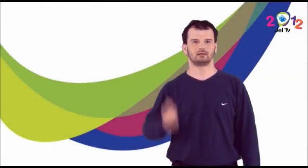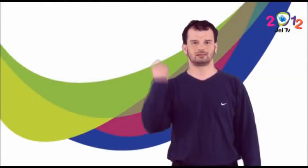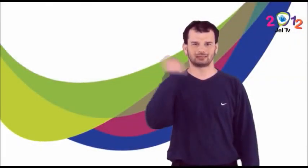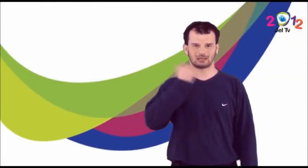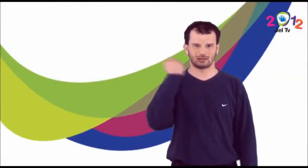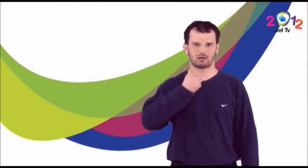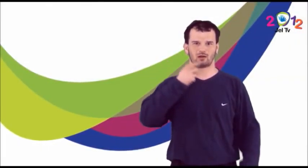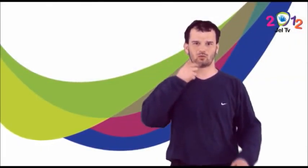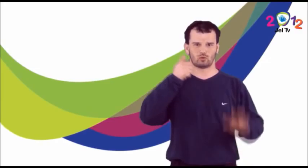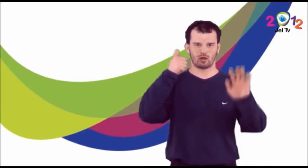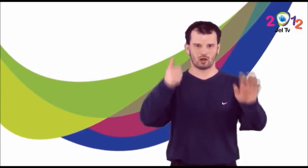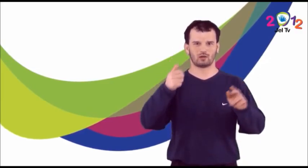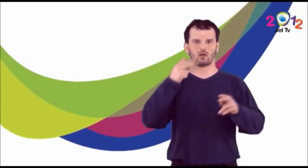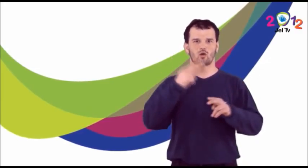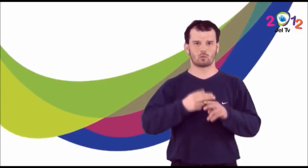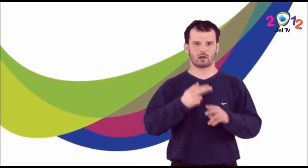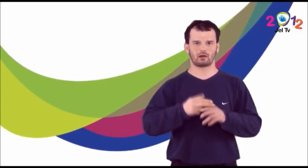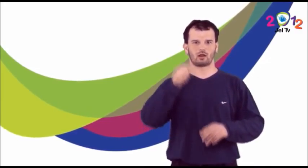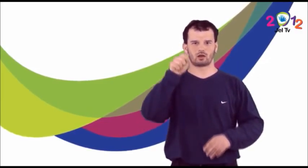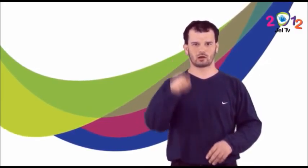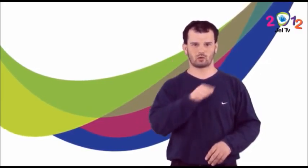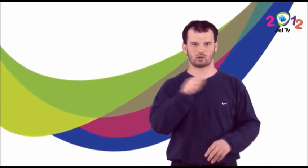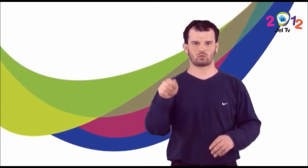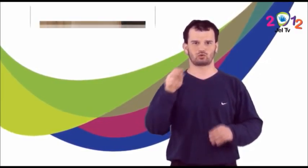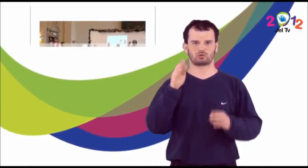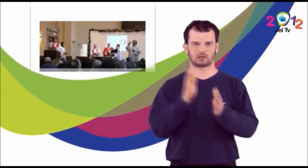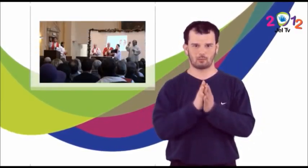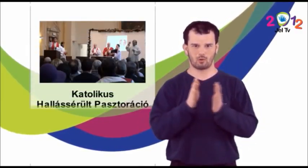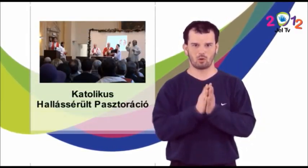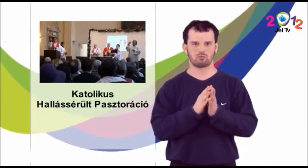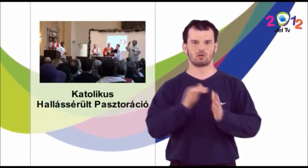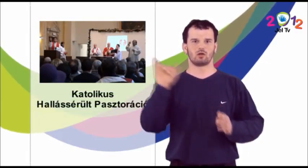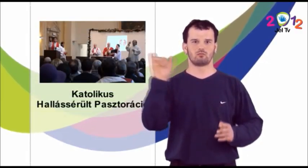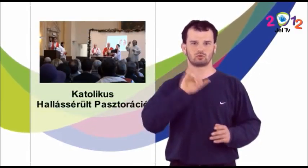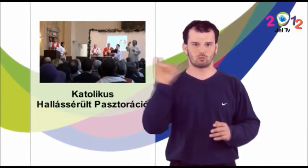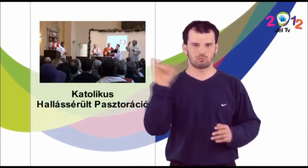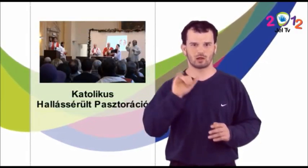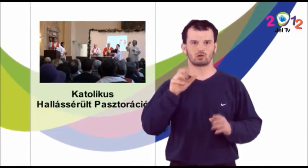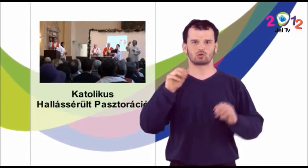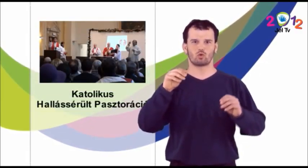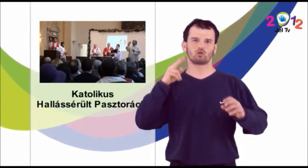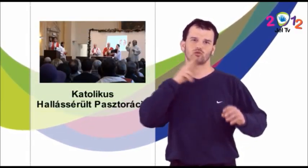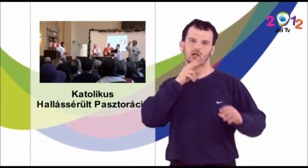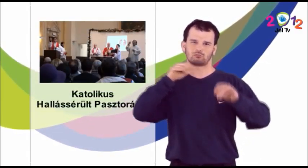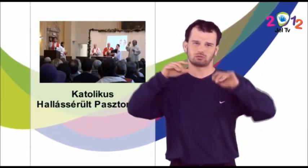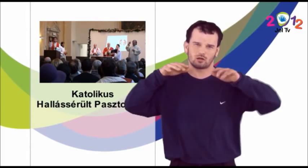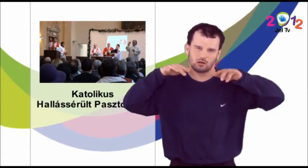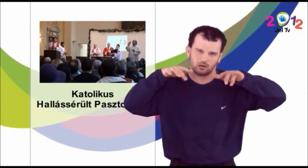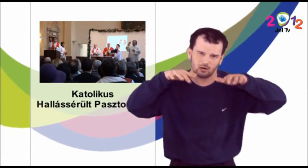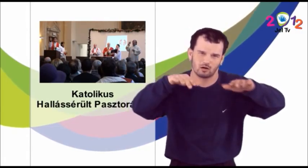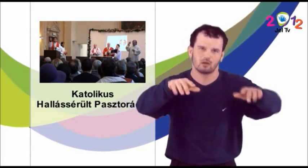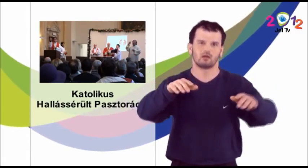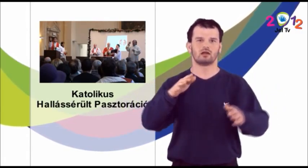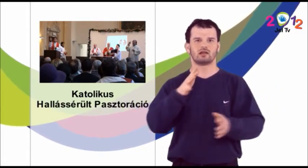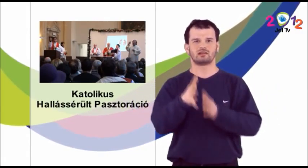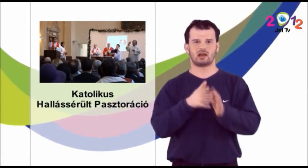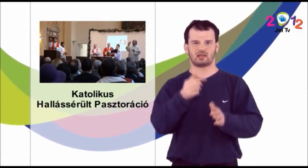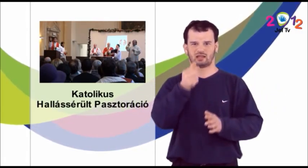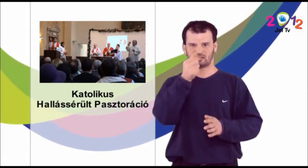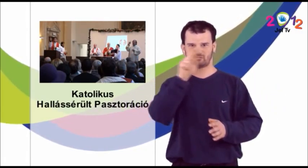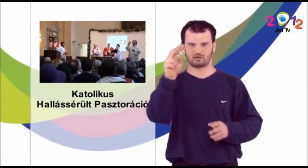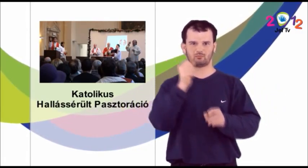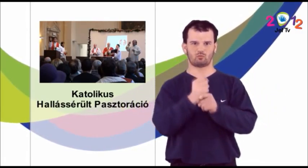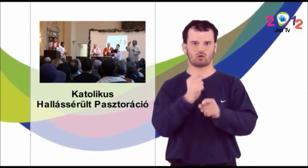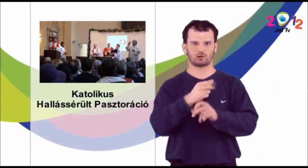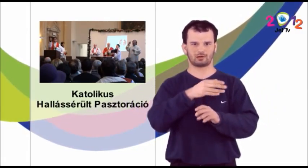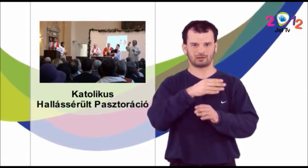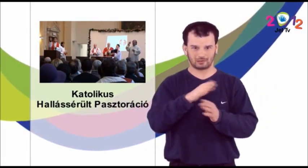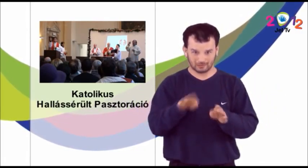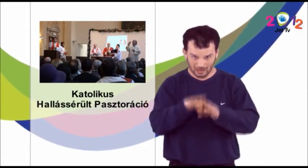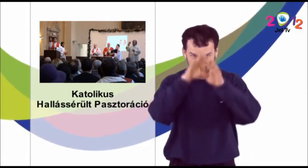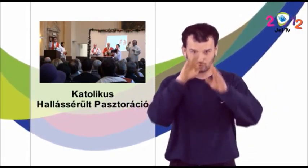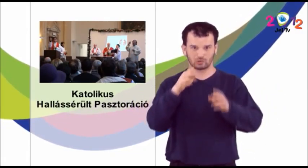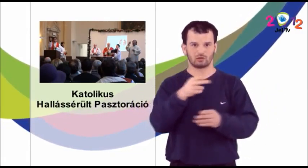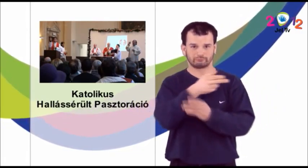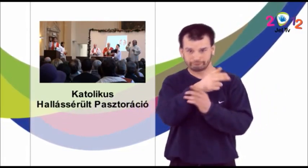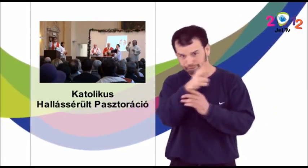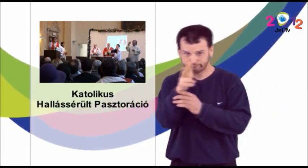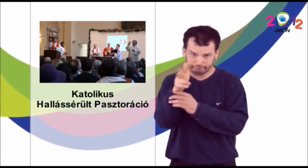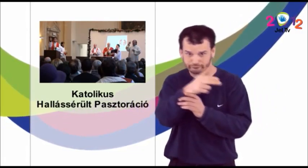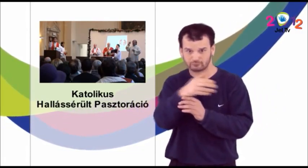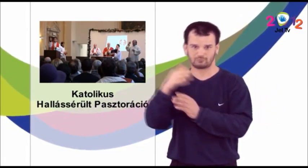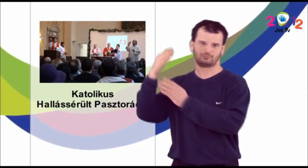December 26-án a Római Katolikus Templomba sok siket ment el. A JelTV munkatársai is ott voltak, felvételt készítettek.